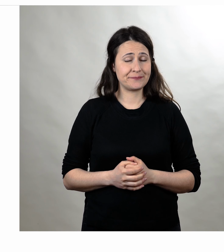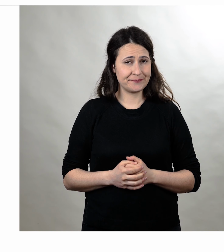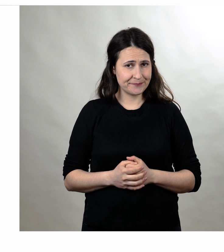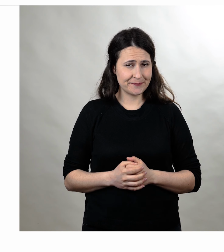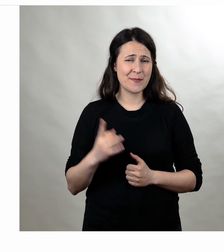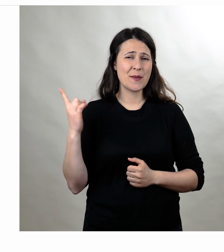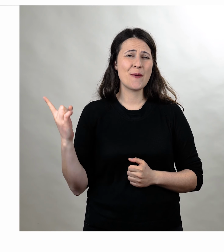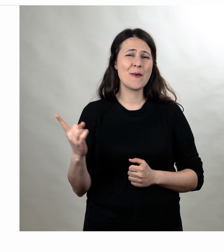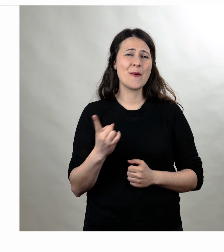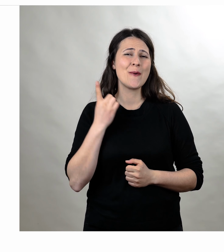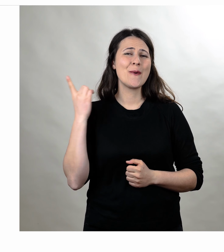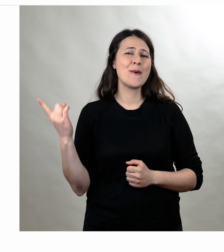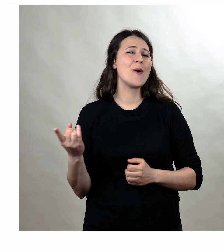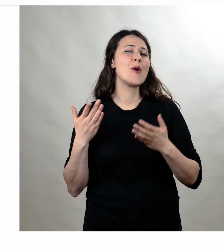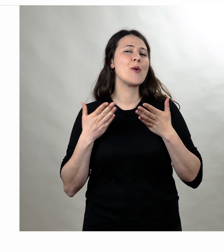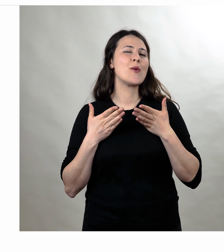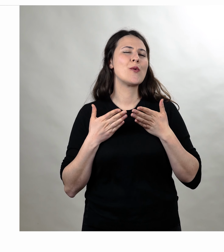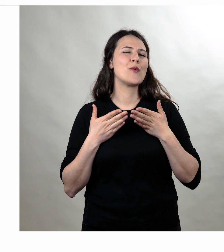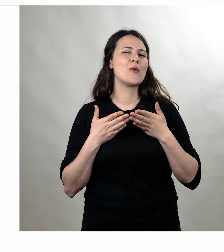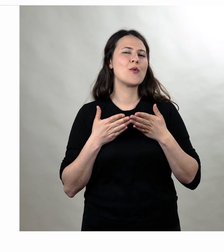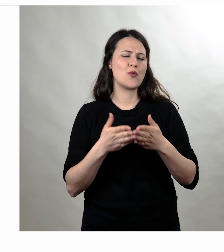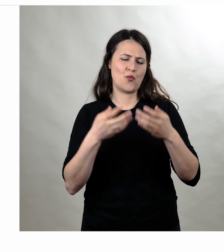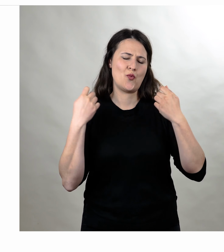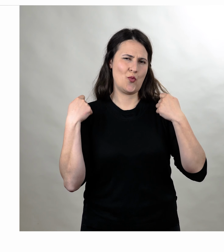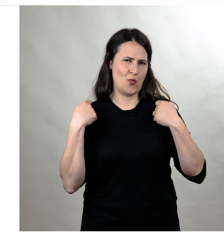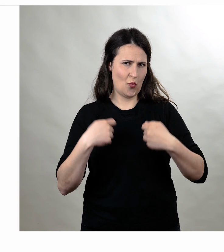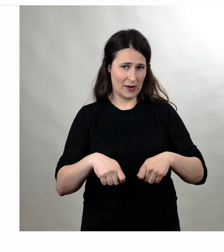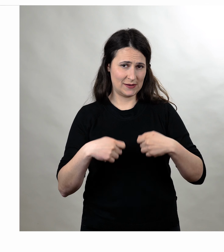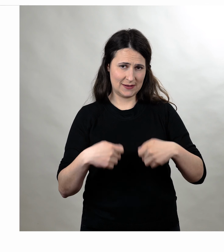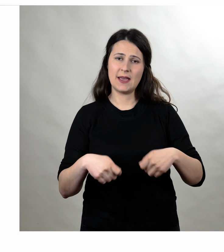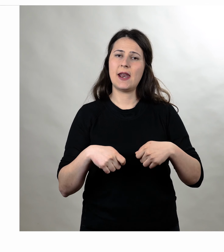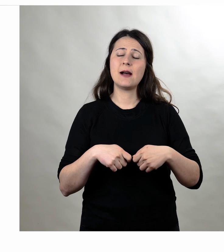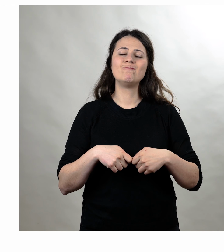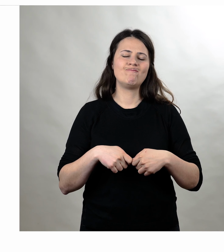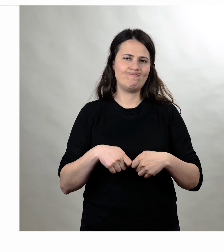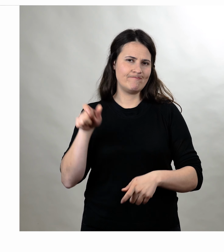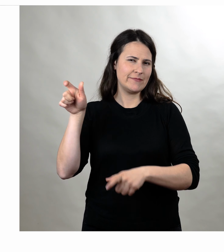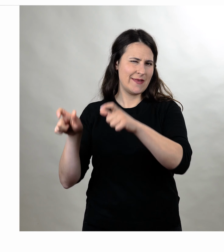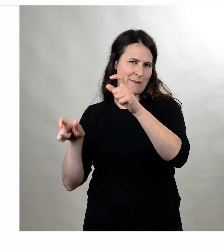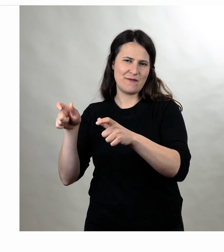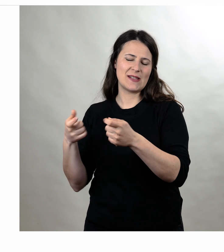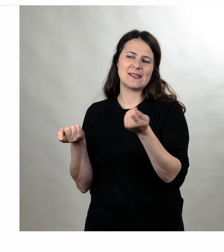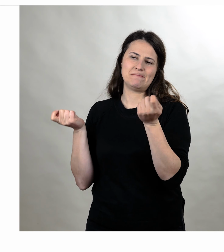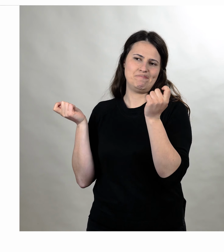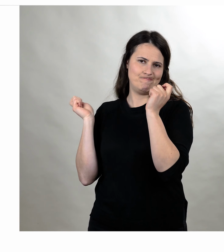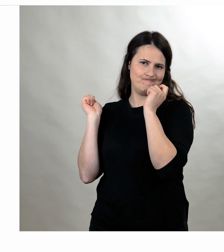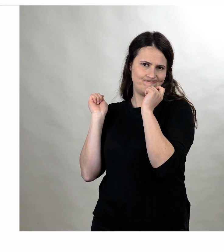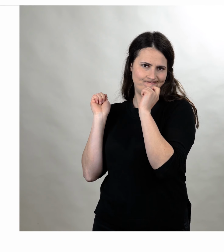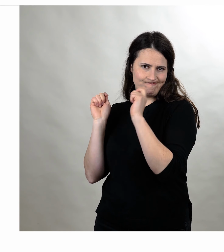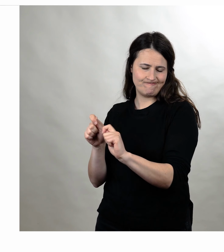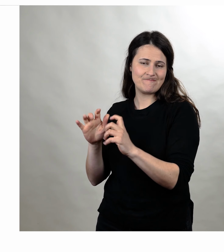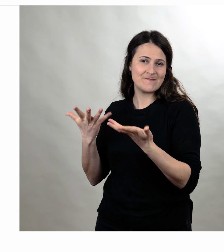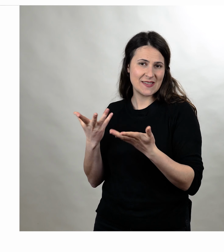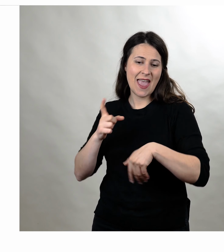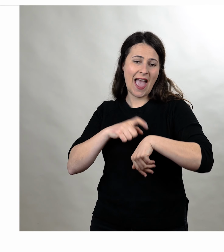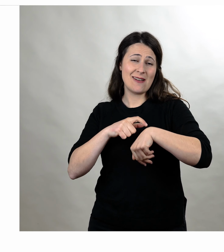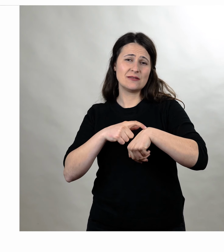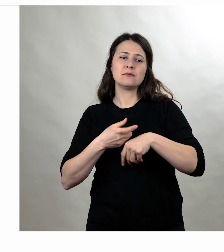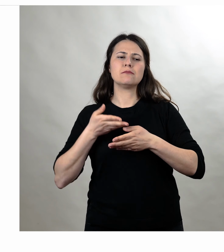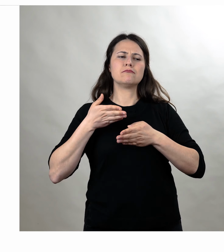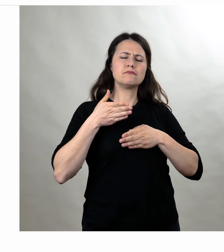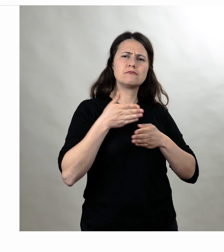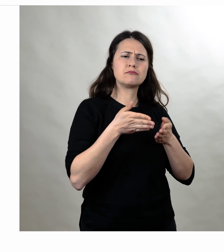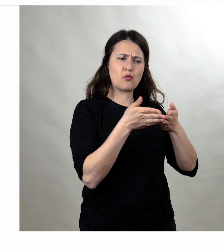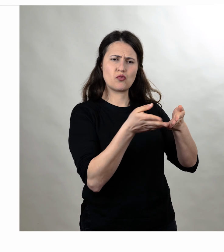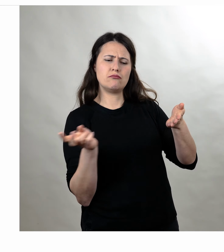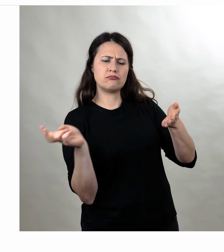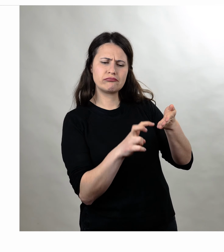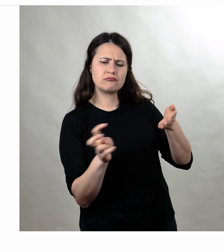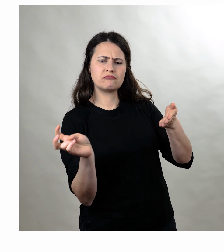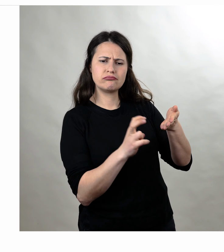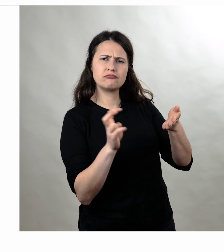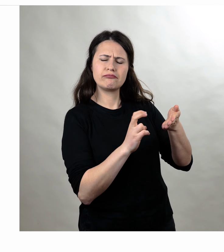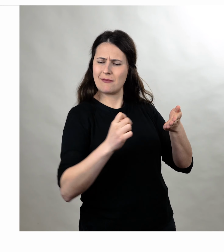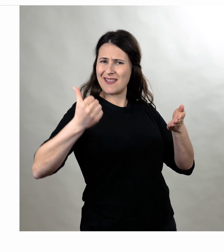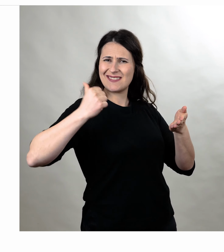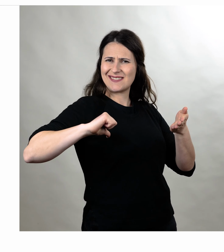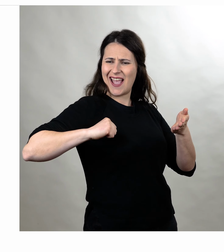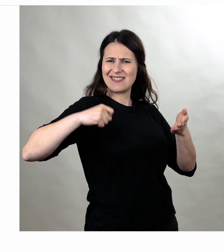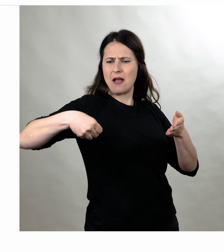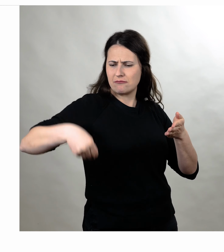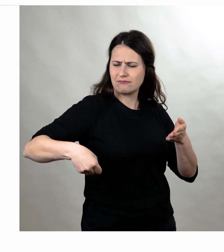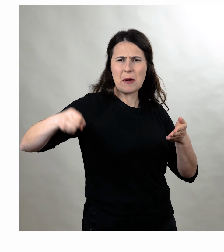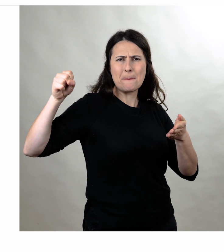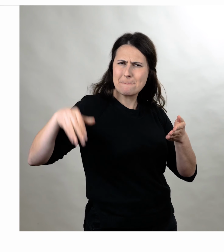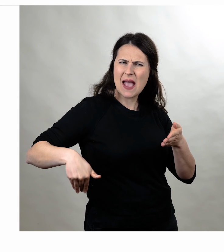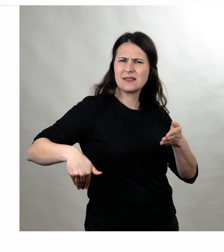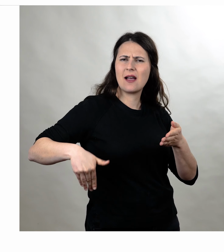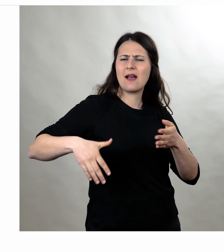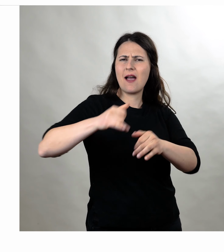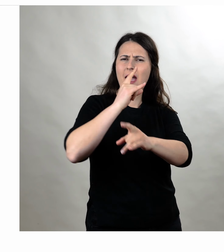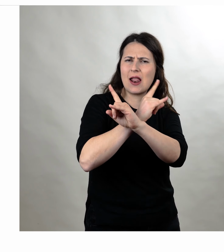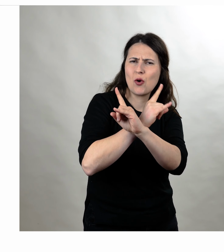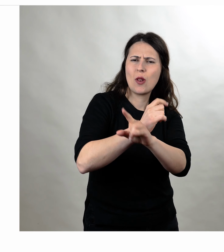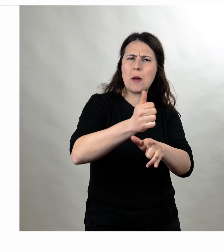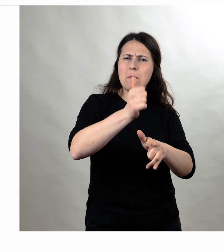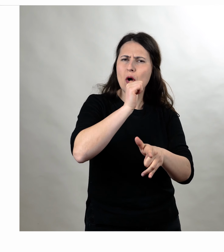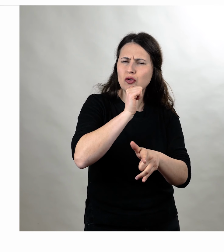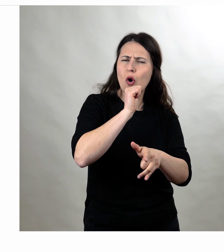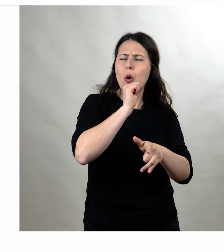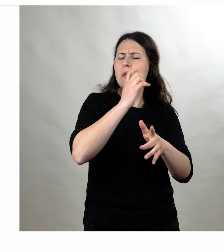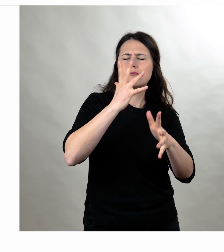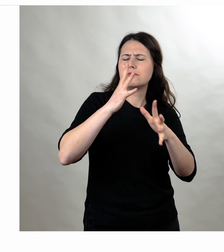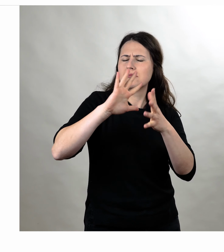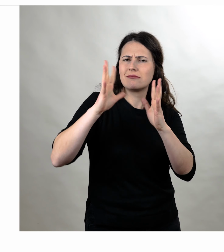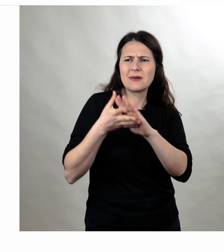Στα περισσότερα ταξίδια κρουαζιέρας απαγορεύεται επίσης στους επιβάτες να επιβιβάζονται κουβαλώντας μαζί τους δικά τους ποτά με αλκοόλ ή χωρίς.